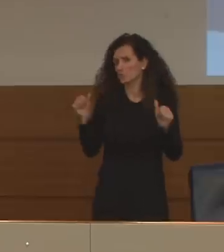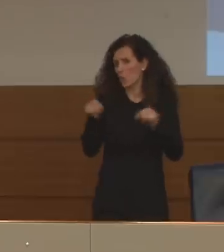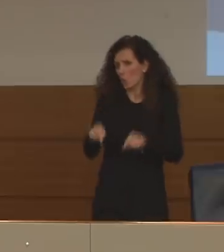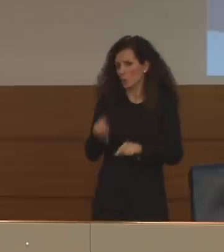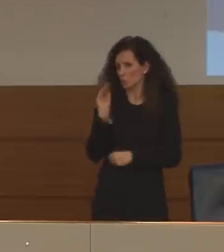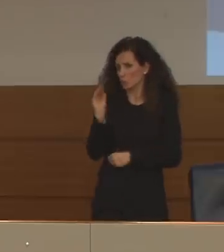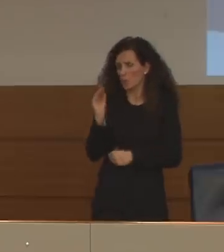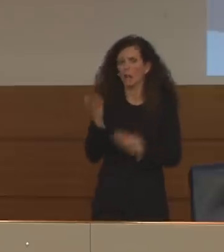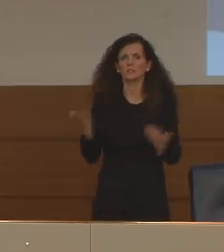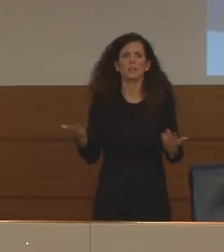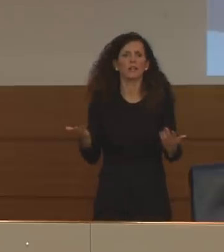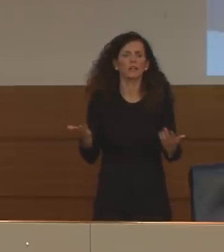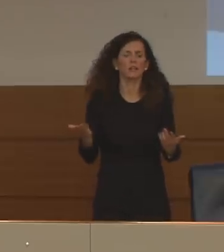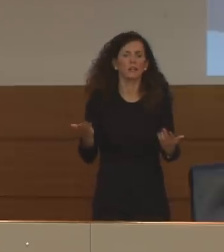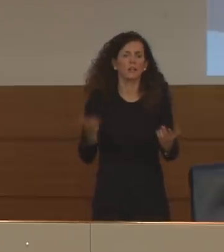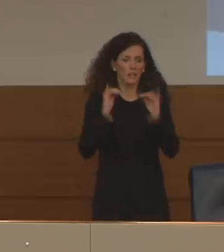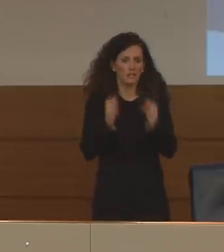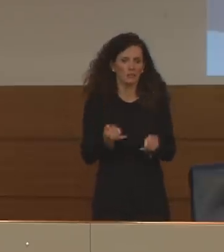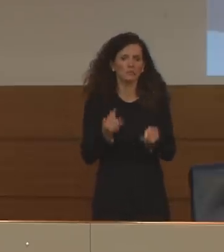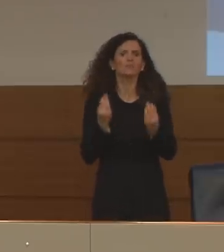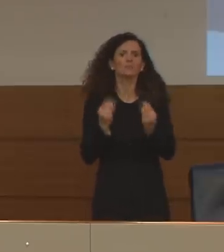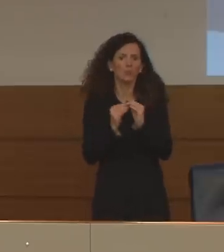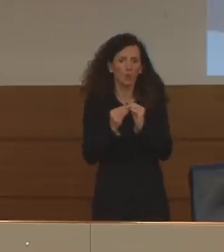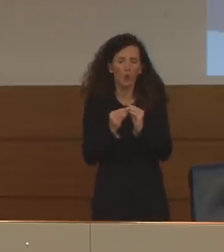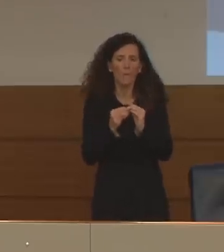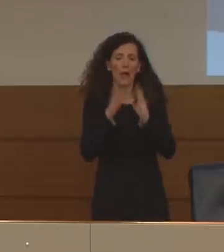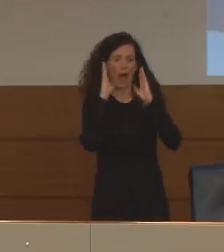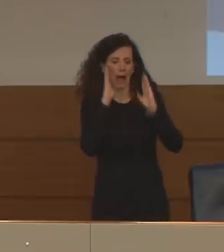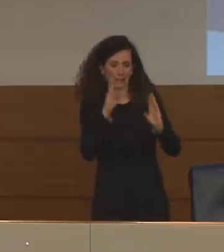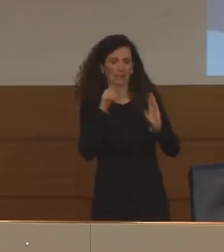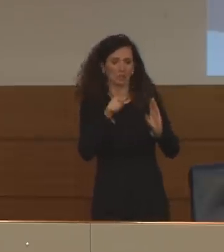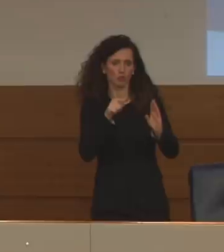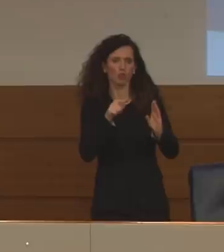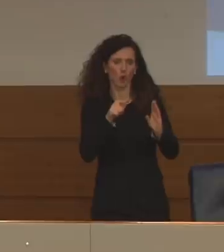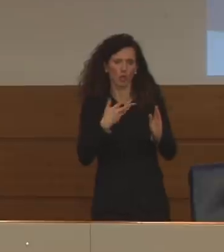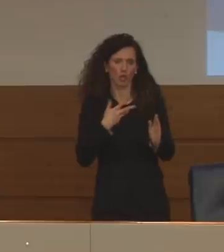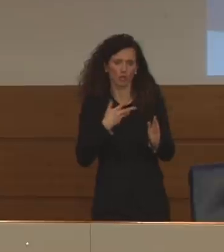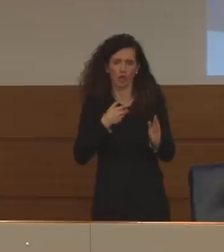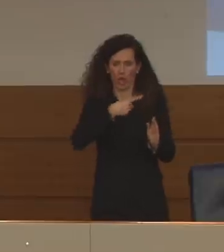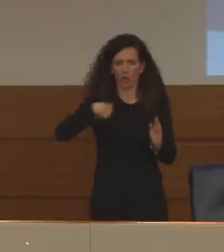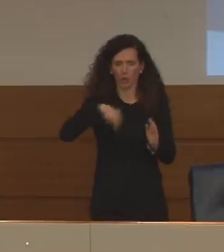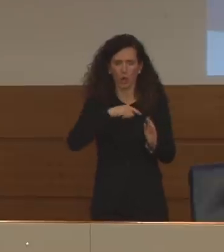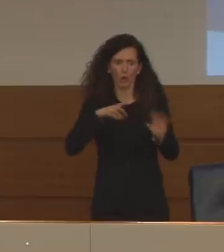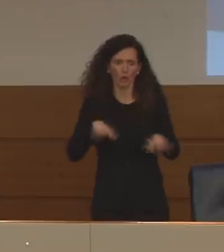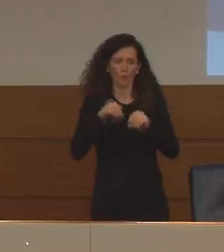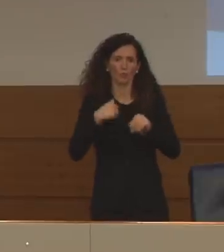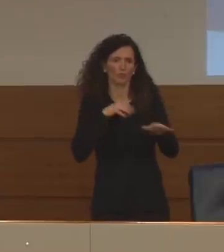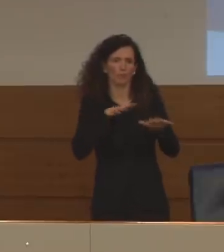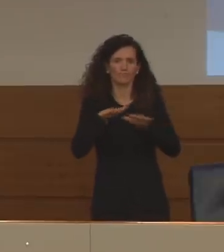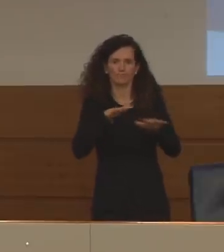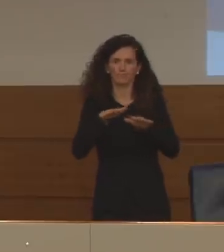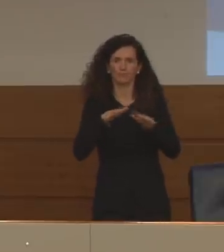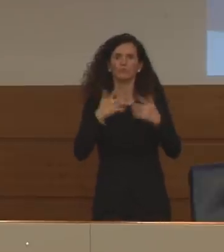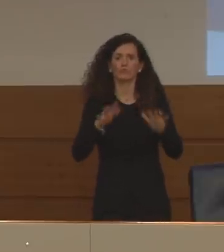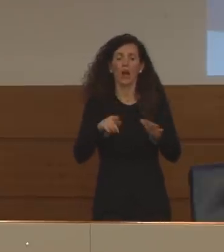Guardi è senz'altro all'attenzione quindi si sta provvedendo, chiaramente sia in una situazione emergenziale ribadisco bisogna avere dei